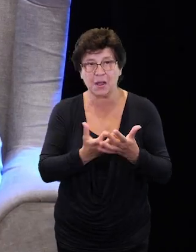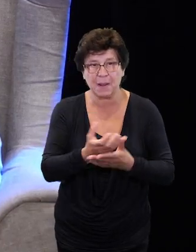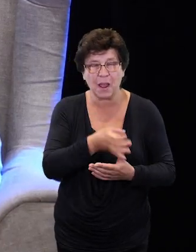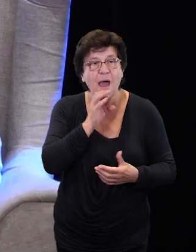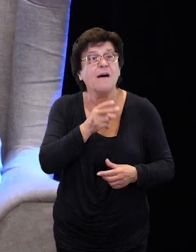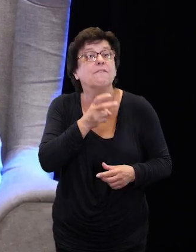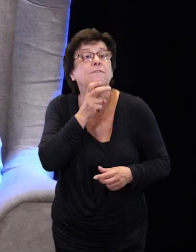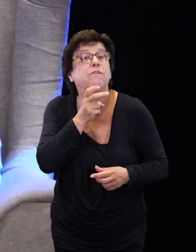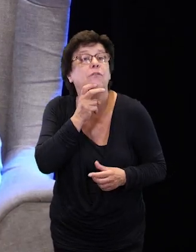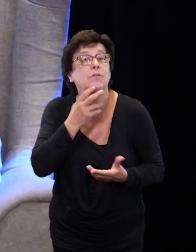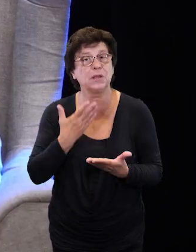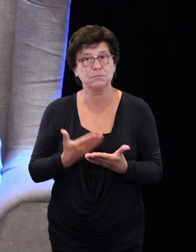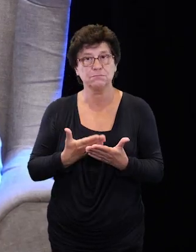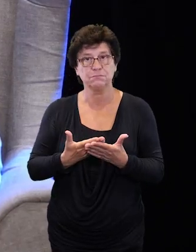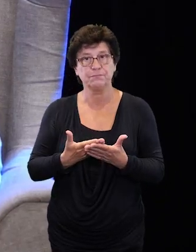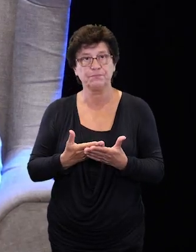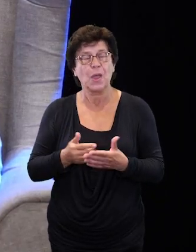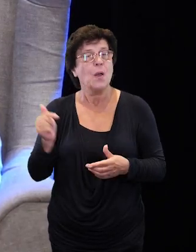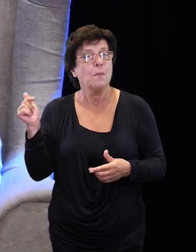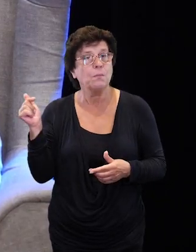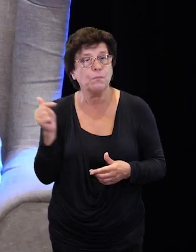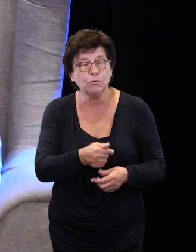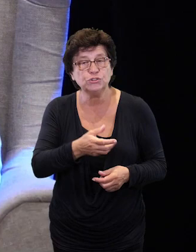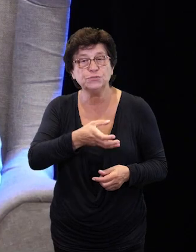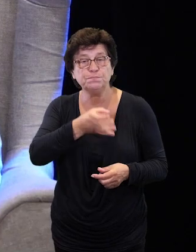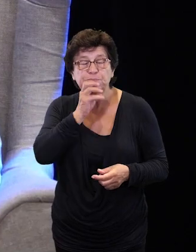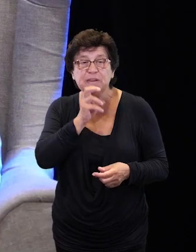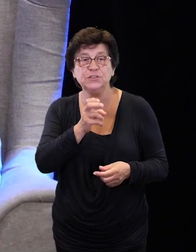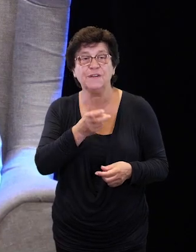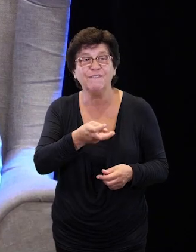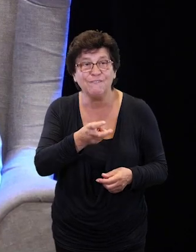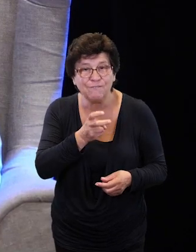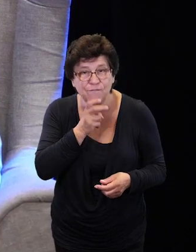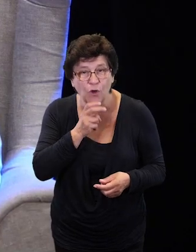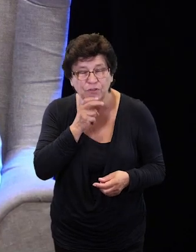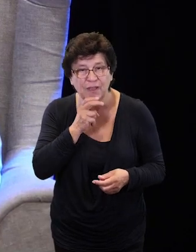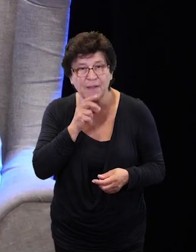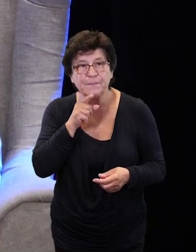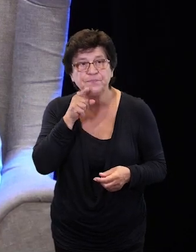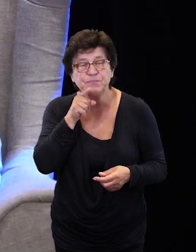A bez tej wody nie ma sił, żebyśmy byli zdrowi. Prędzej czy później jakoś to się odbije na naszym organizmie.